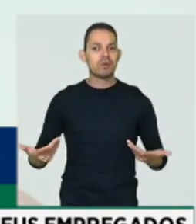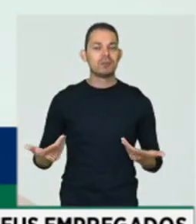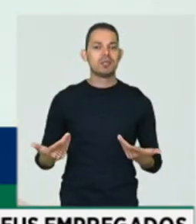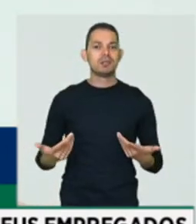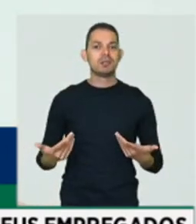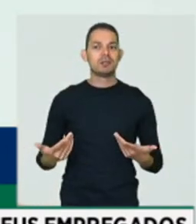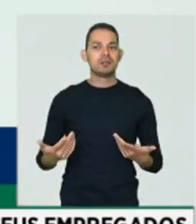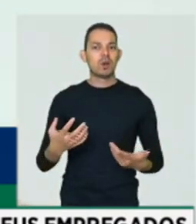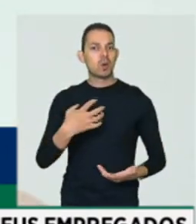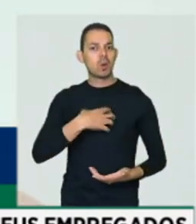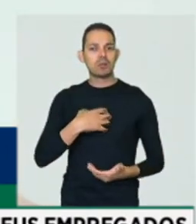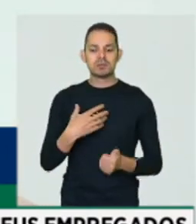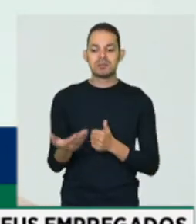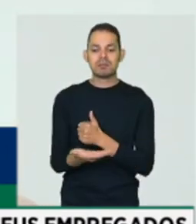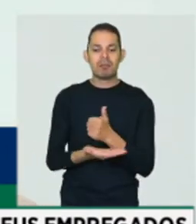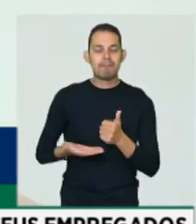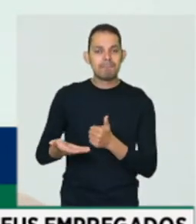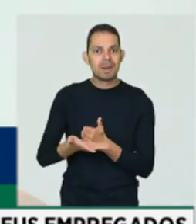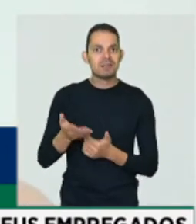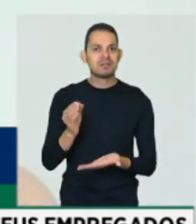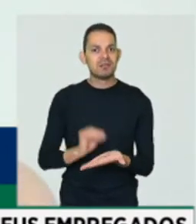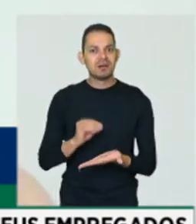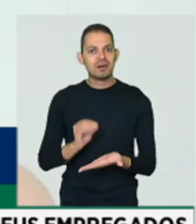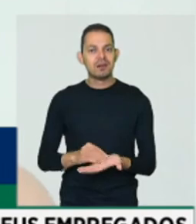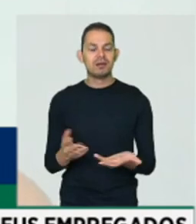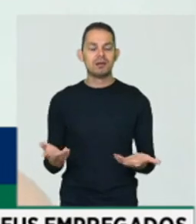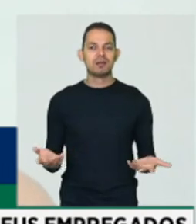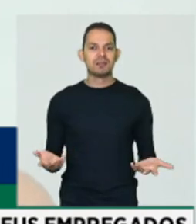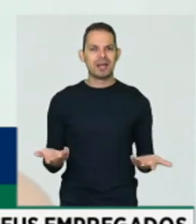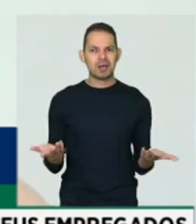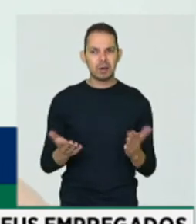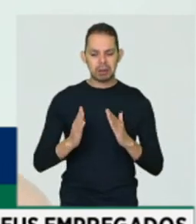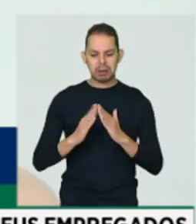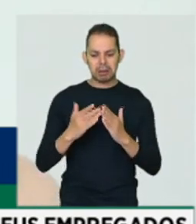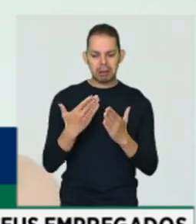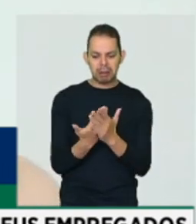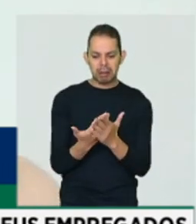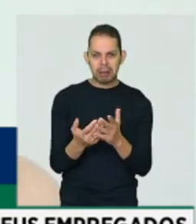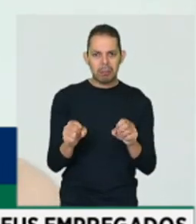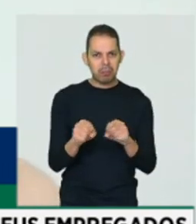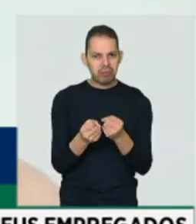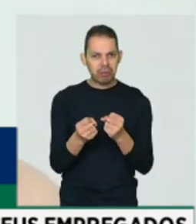ESTÃO PASSANDO FOME, NÃO ESTÃO CONSEGUINDO TER ACESSO AS CONDIÇÕES MAIS BÁSICAS DE SOBREVIVÊNCIA E VÃO TIRAR